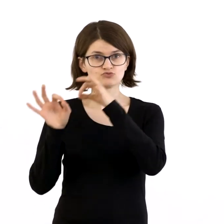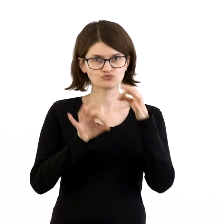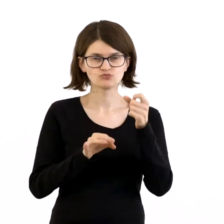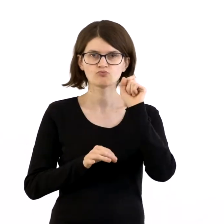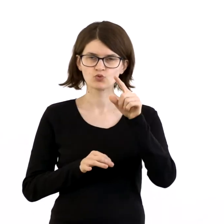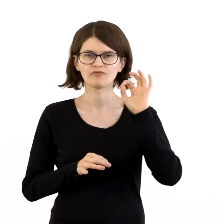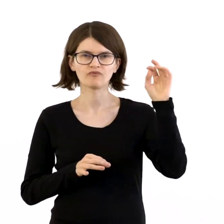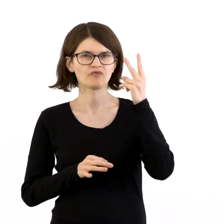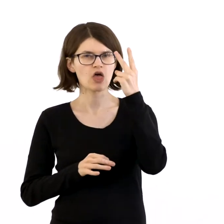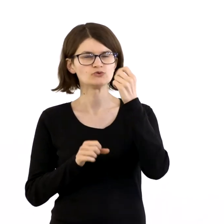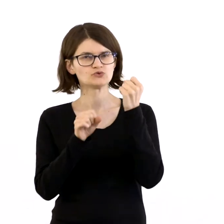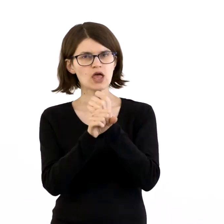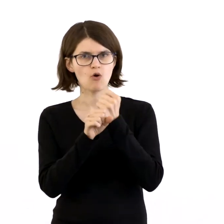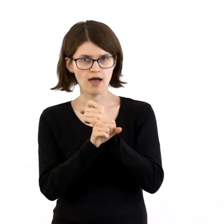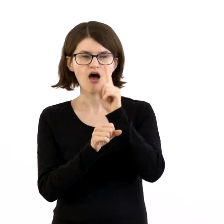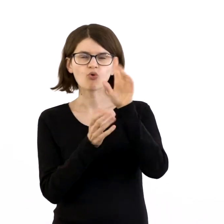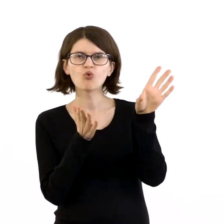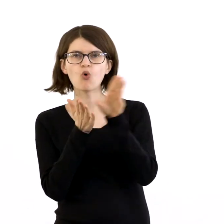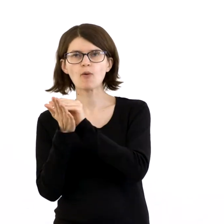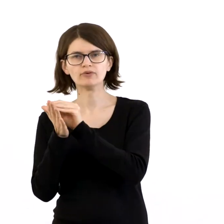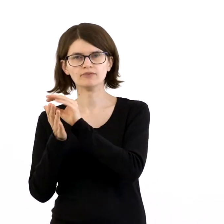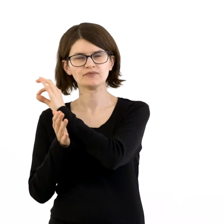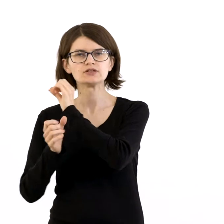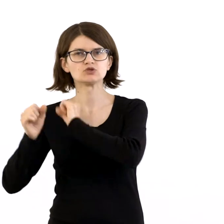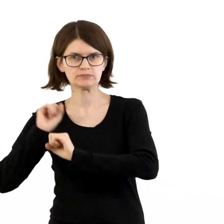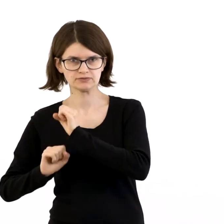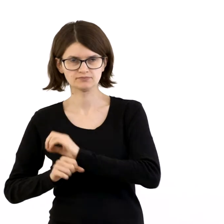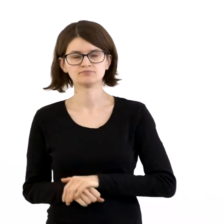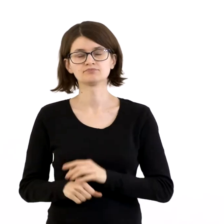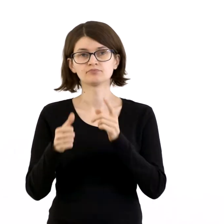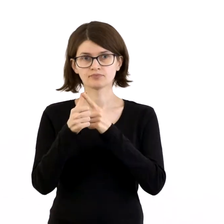Do dnia dzisiejszego zachowały się w postaci rzymskich kopii dwa dzieła Myrona: